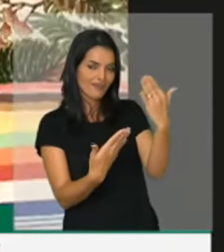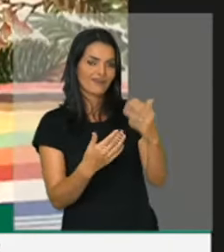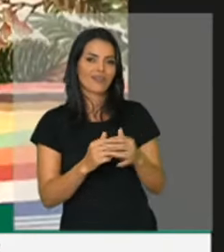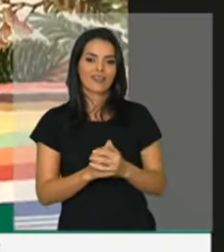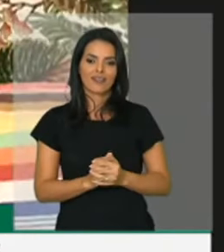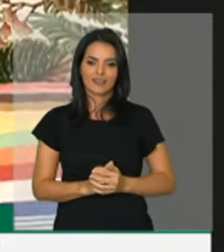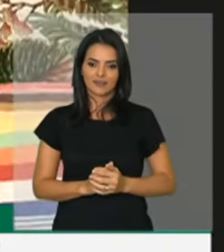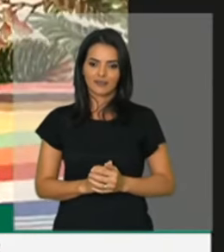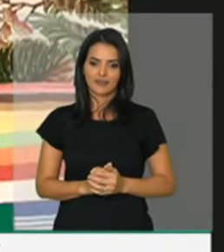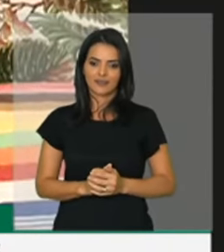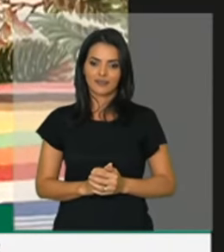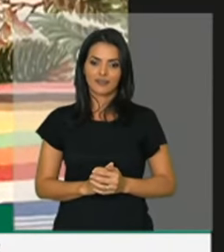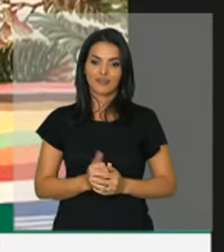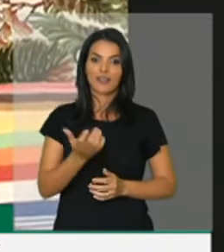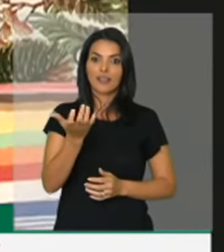CASA E A TODOS QUE... NOS ASSISTEM AGORA QUE NESTE